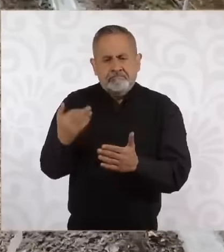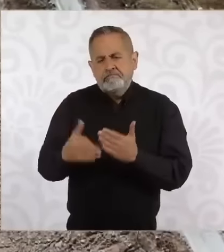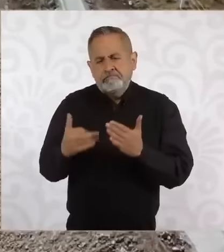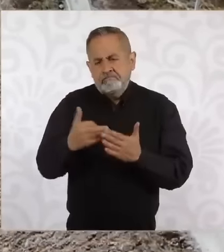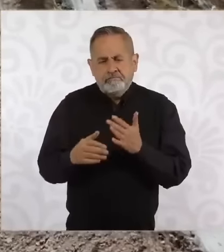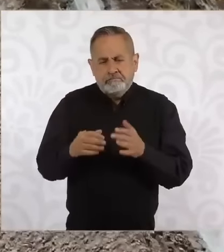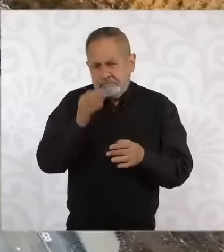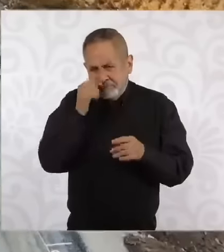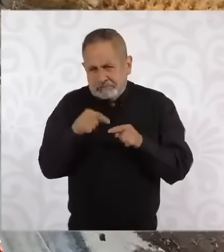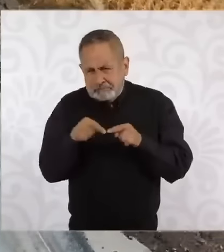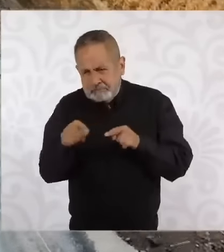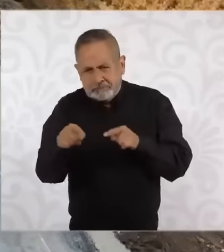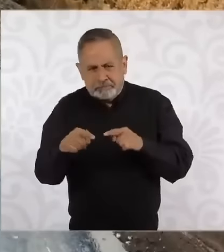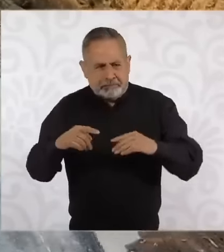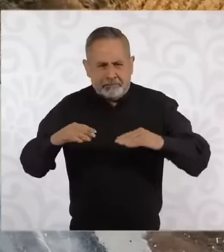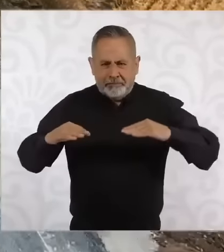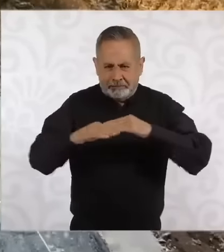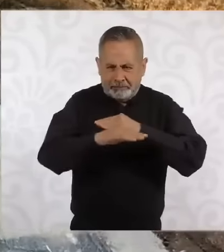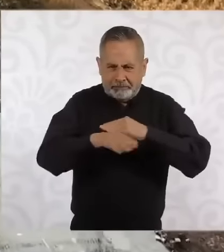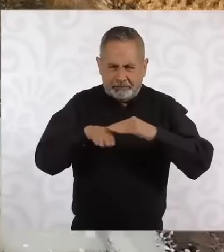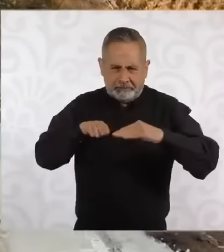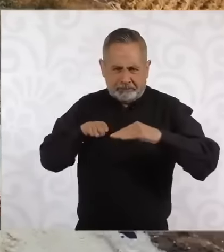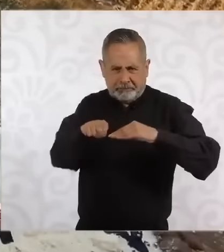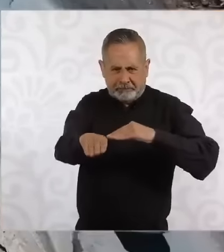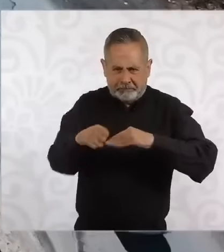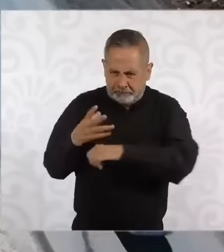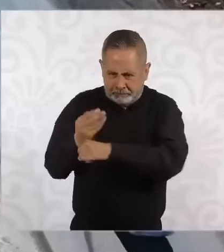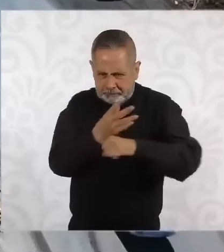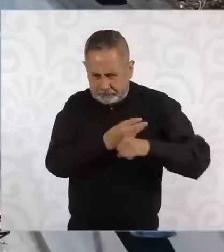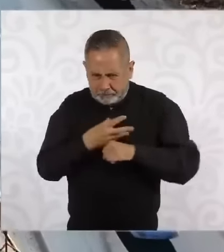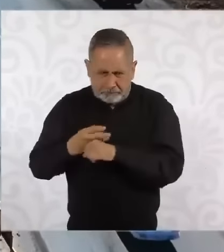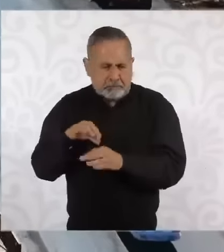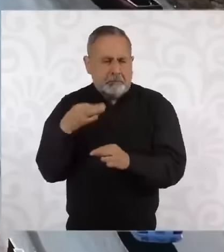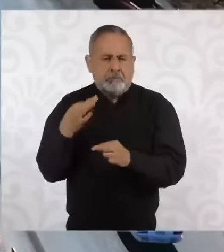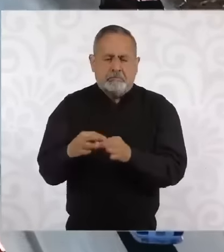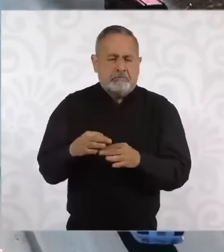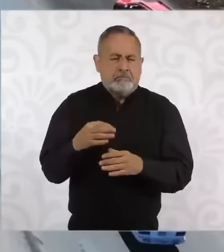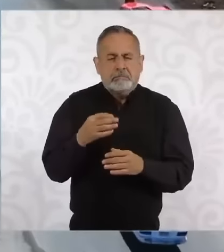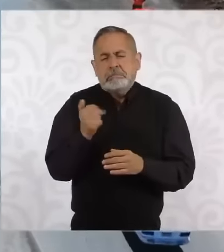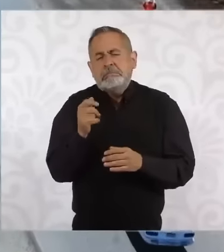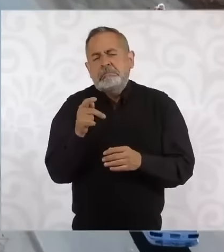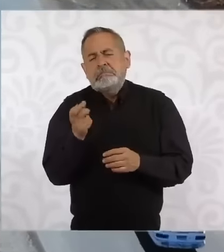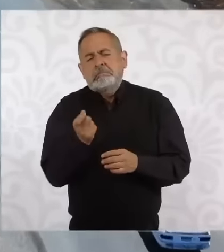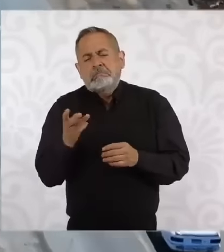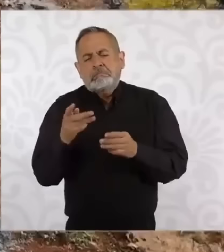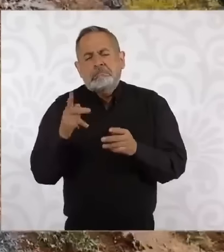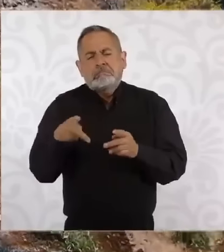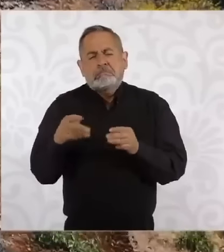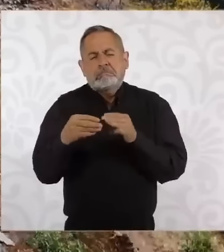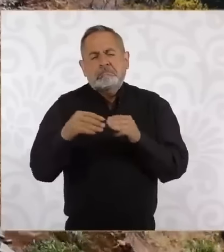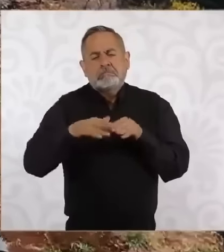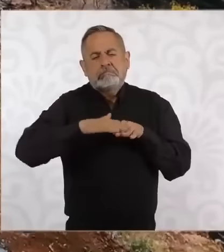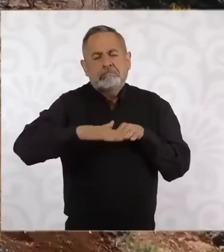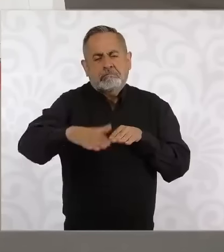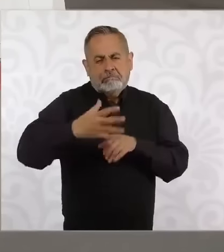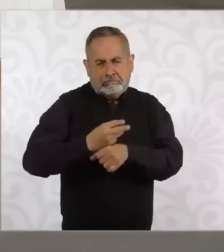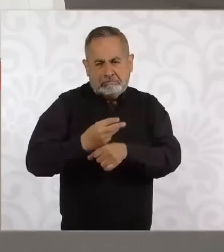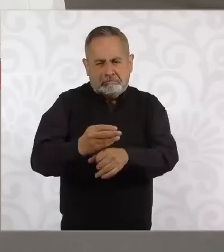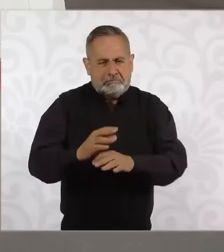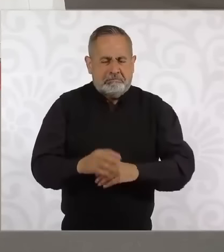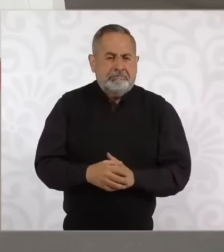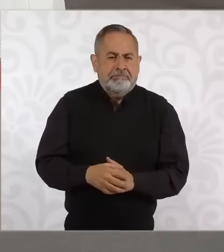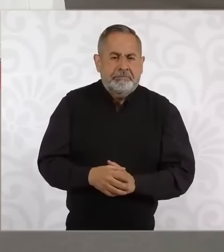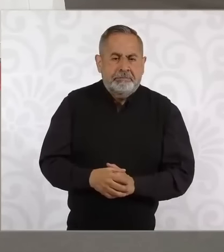concluir los entronques e y algunos kilómetros que están todavía a nivel de terracería. La siguiente,